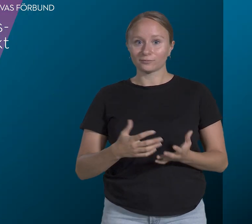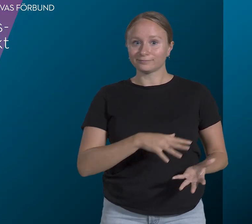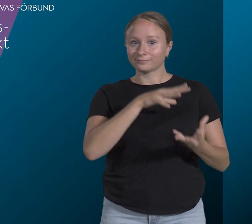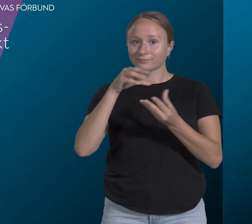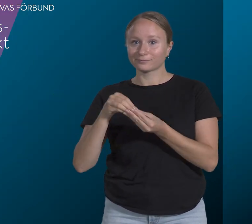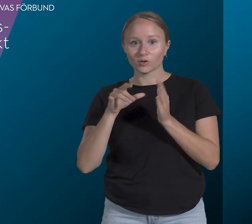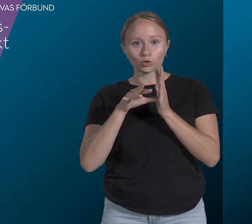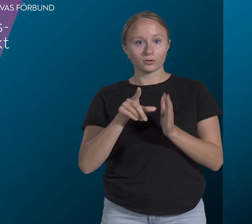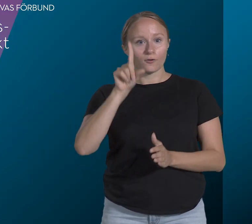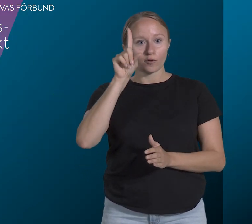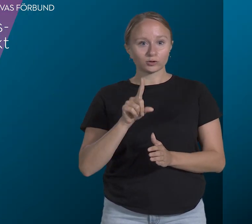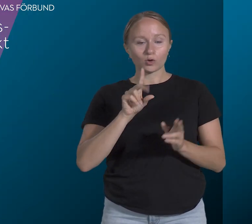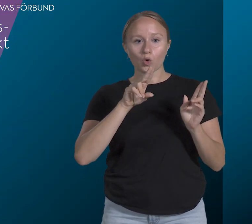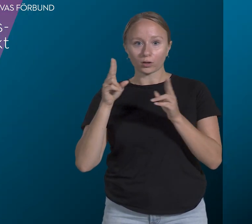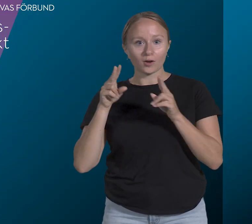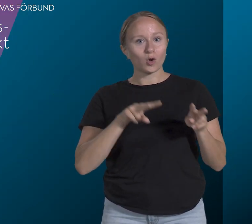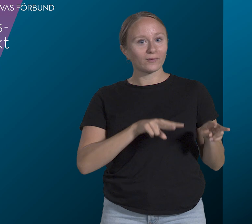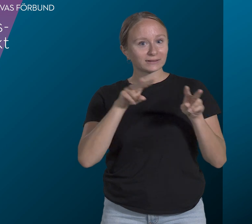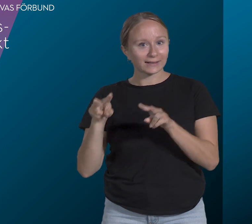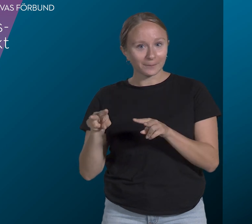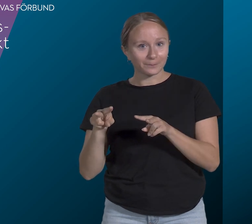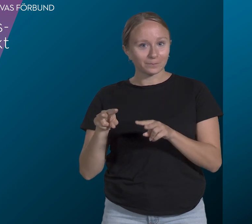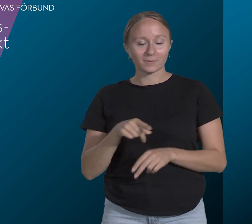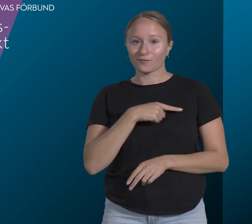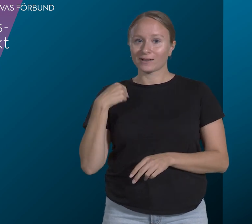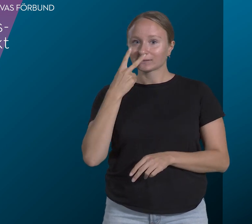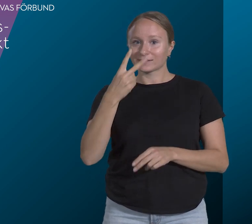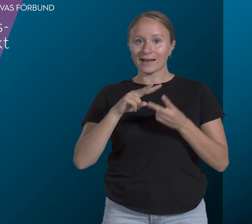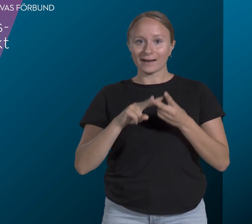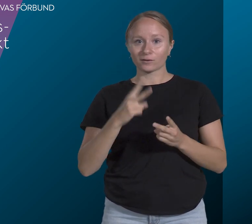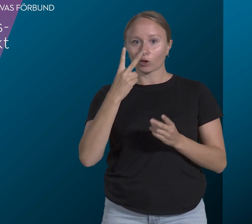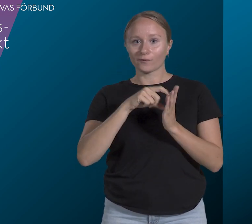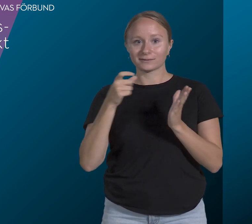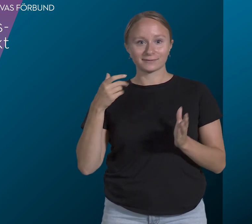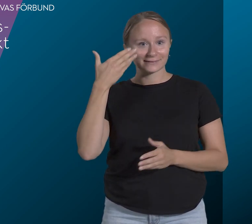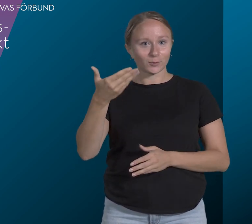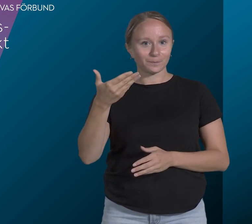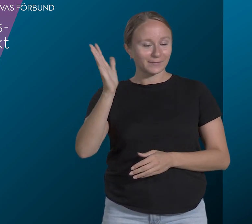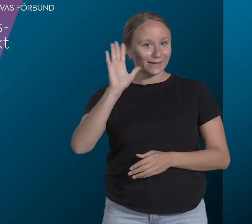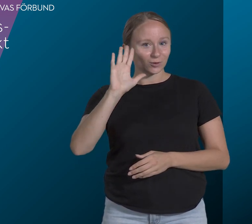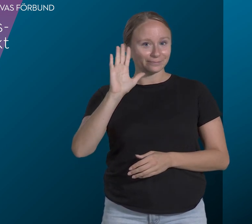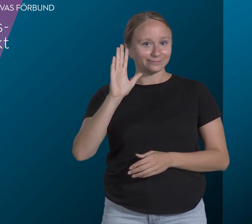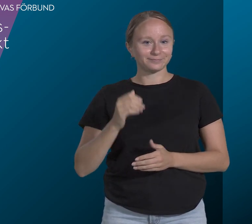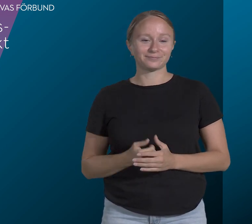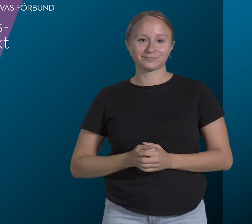Här var allt för höstens första nyhetsöversikt. Vi ses igen om två veckor, hej då!